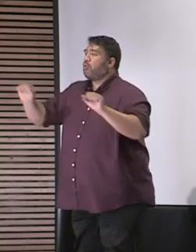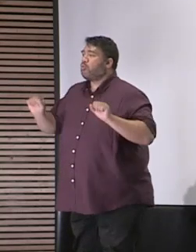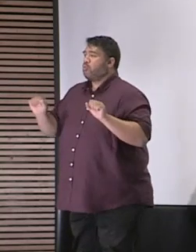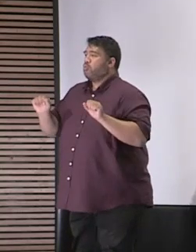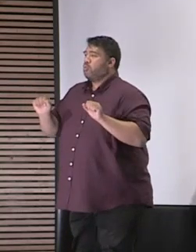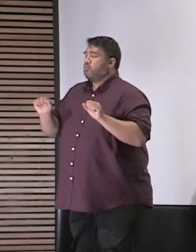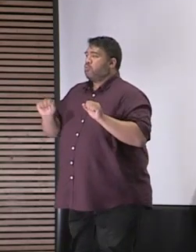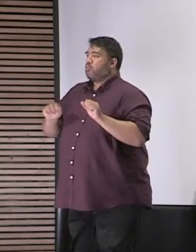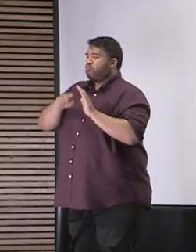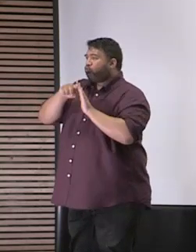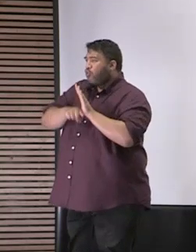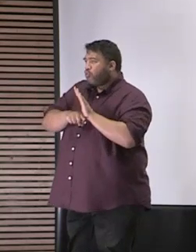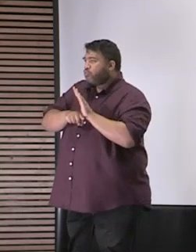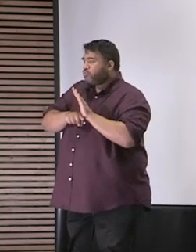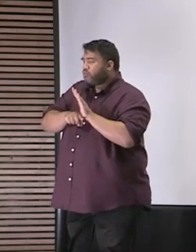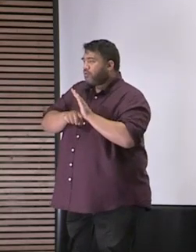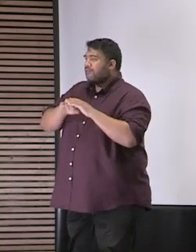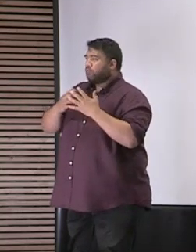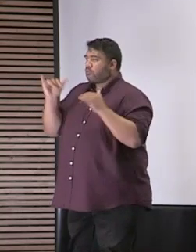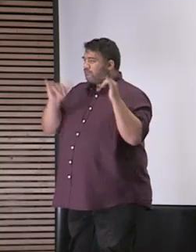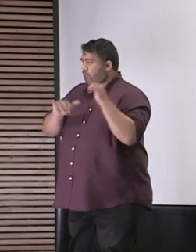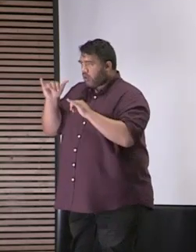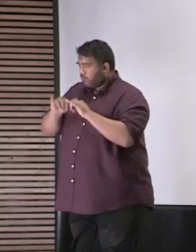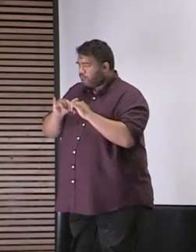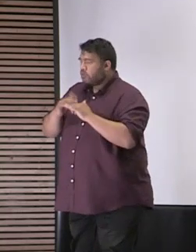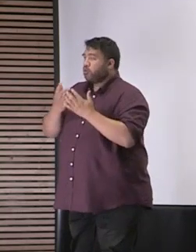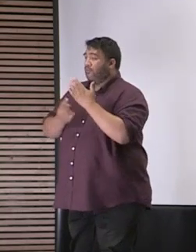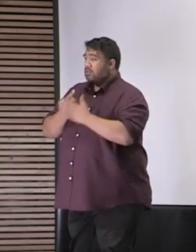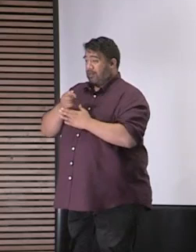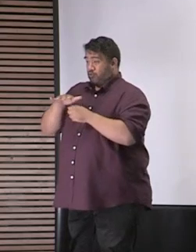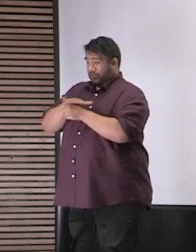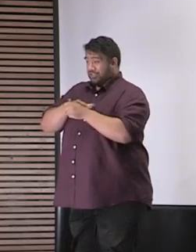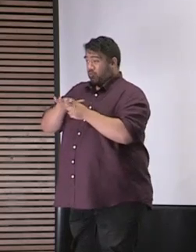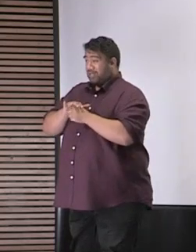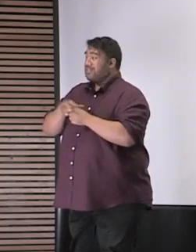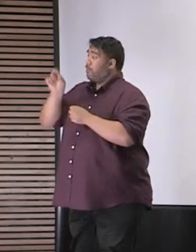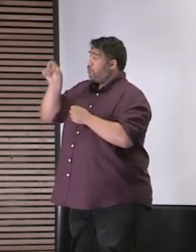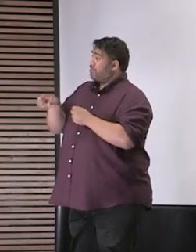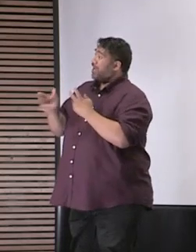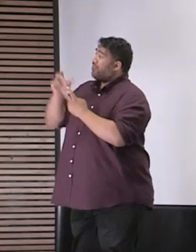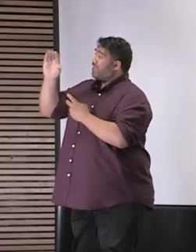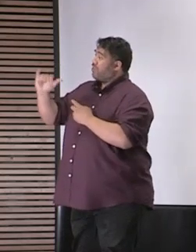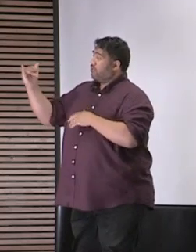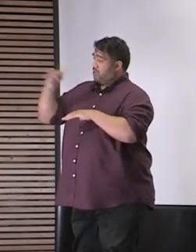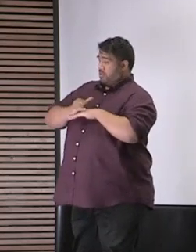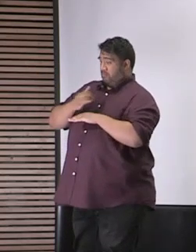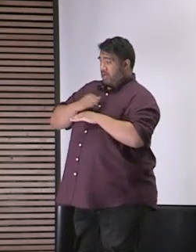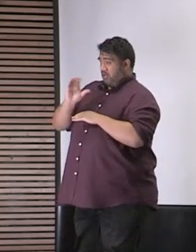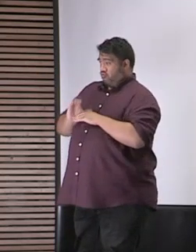requisito previo para todas las cicatrices de vuelo en todo el mundo: operadores de todo el mundo. Estoy seguro de que el